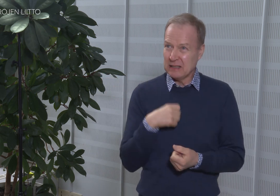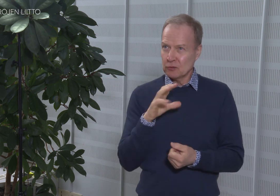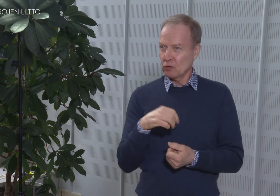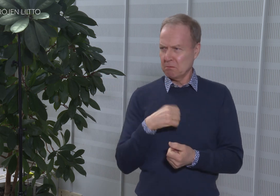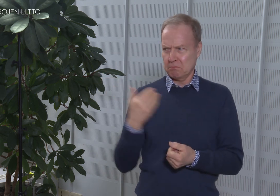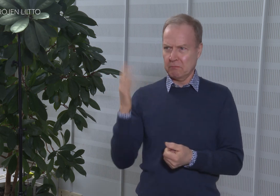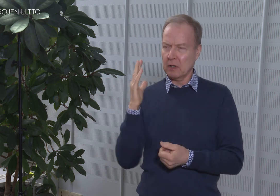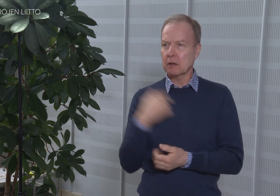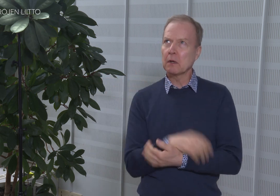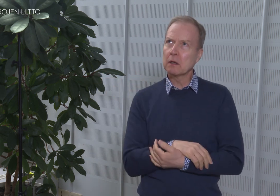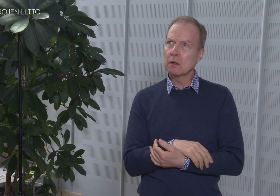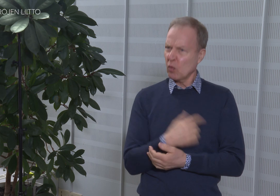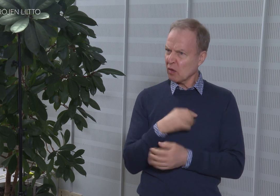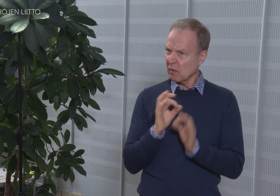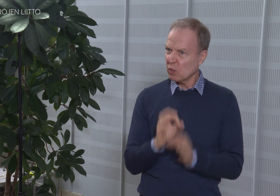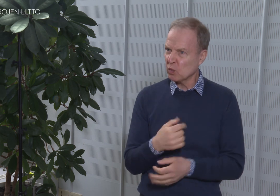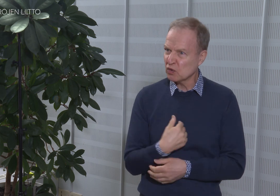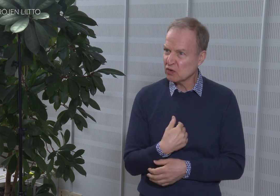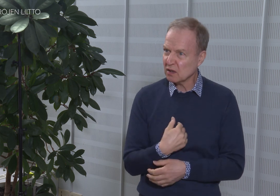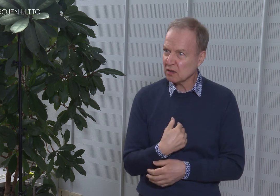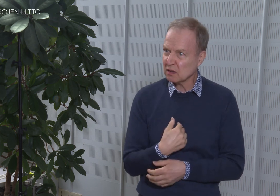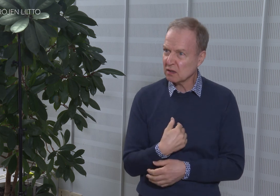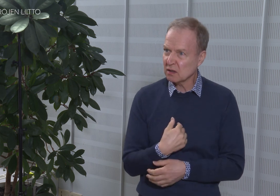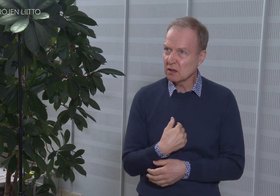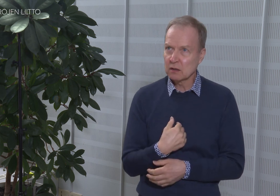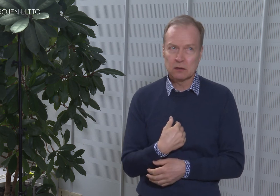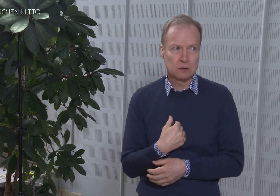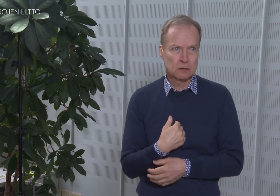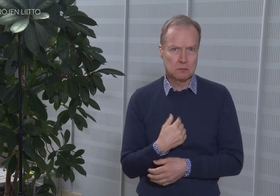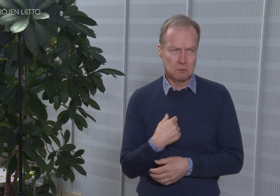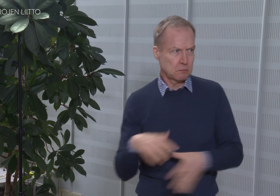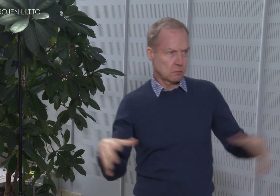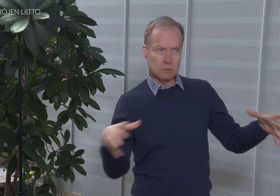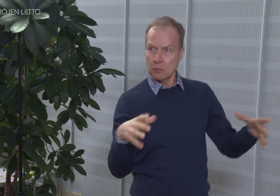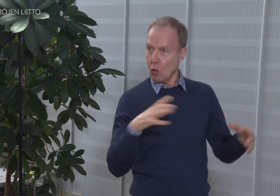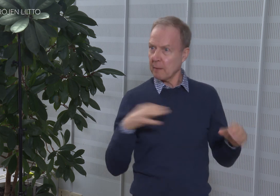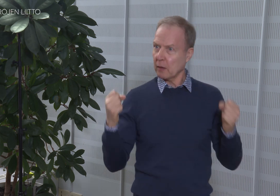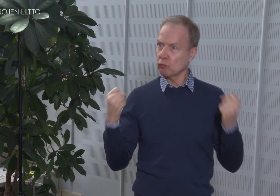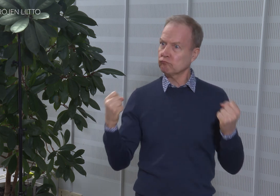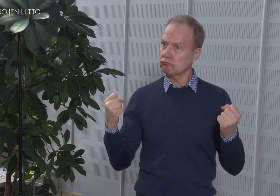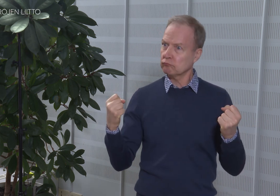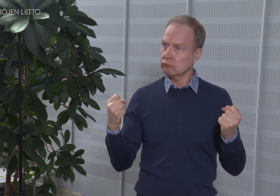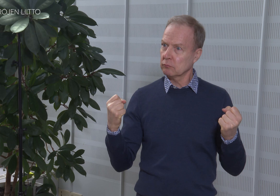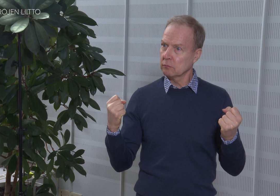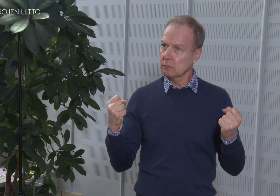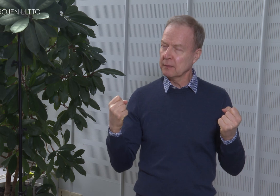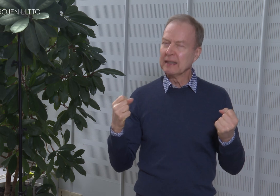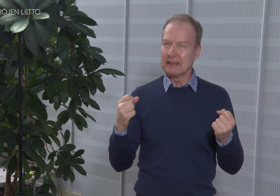Mietin itsekin joku aika sitten, olenko oikeasti kunnossa. Entä miten yhteisömme voi?